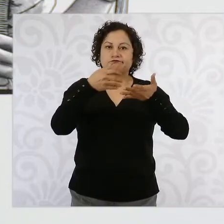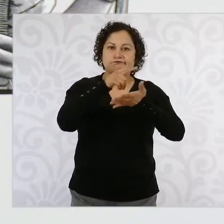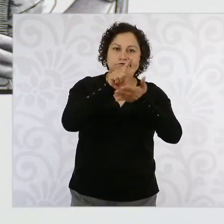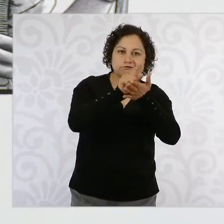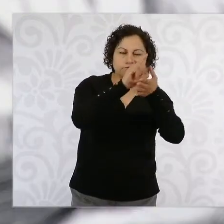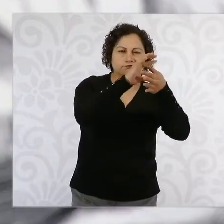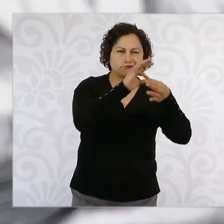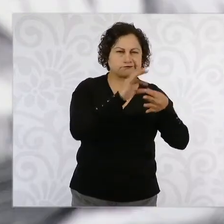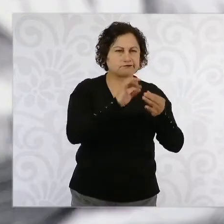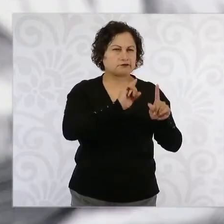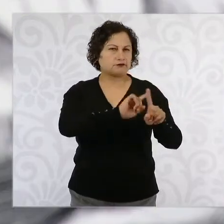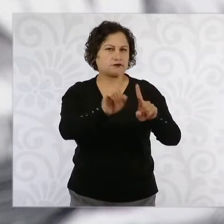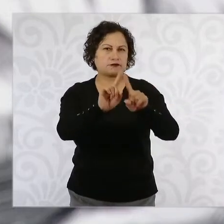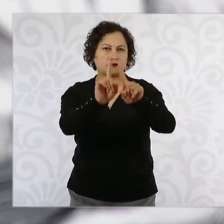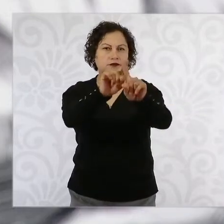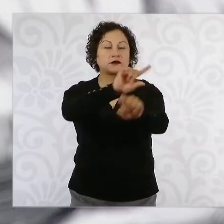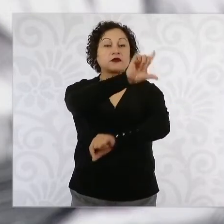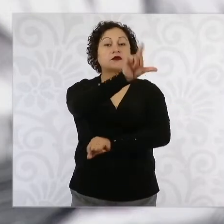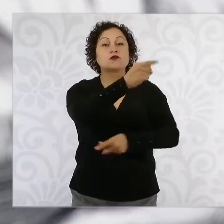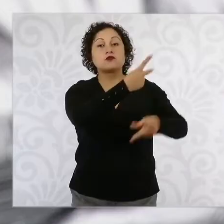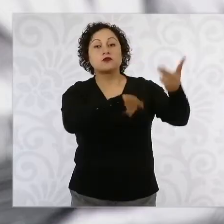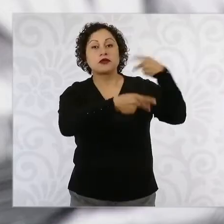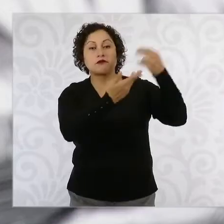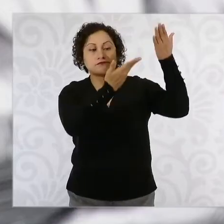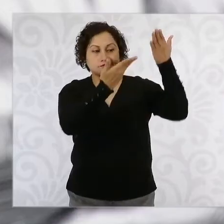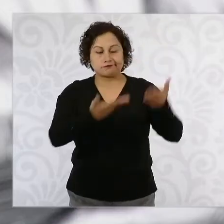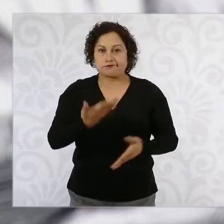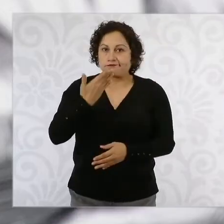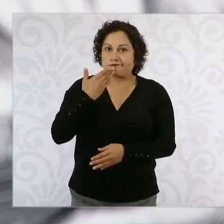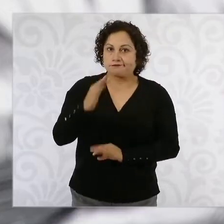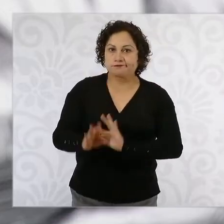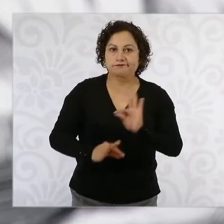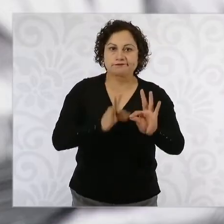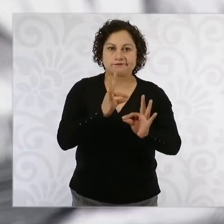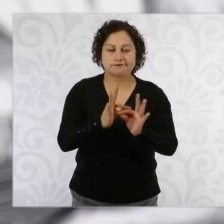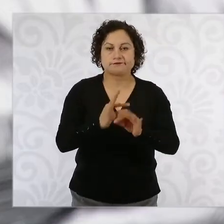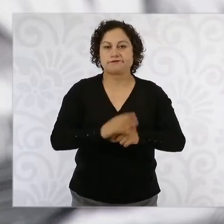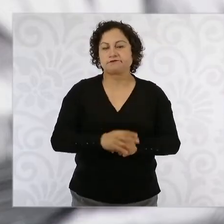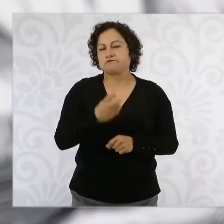a nuestro país poderlo recibir adecuadamente en todo eso estamos trabajando en su momento